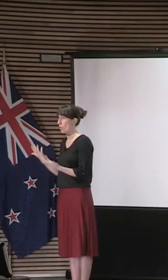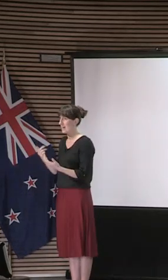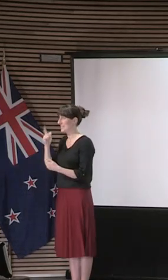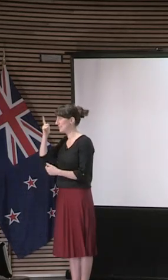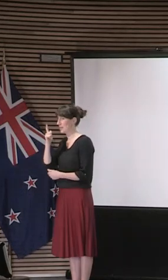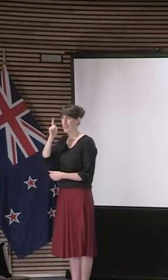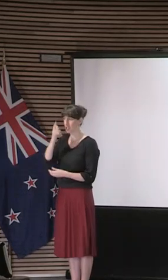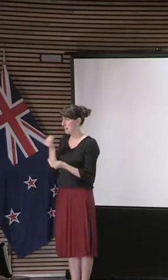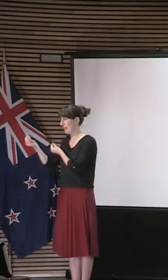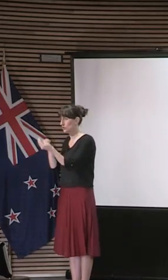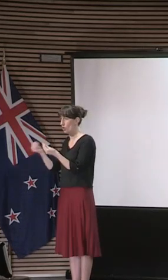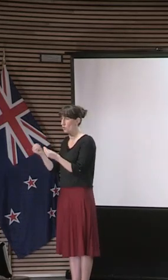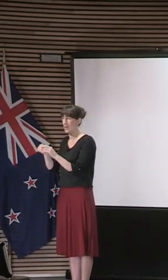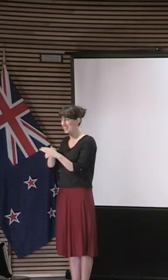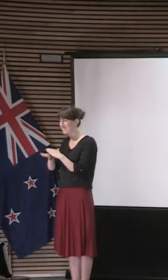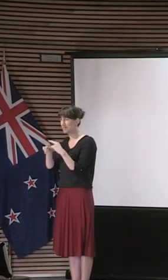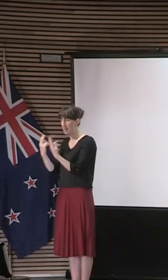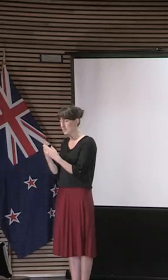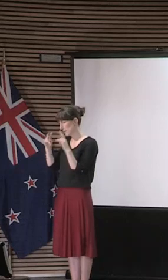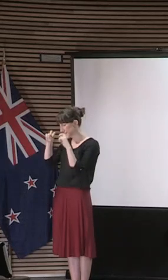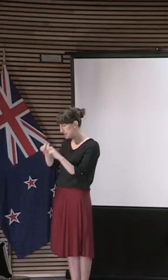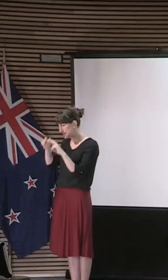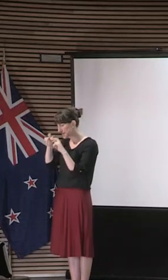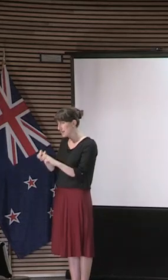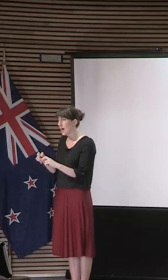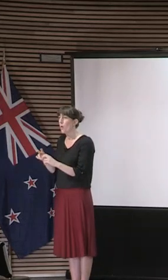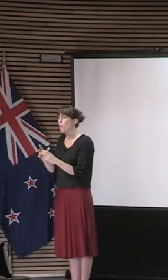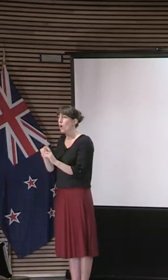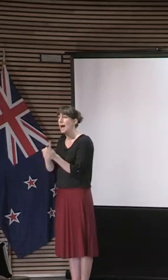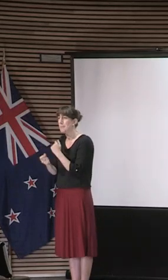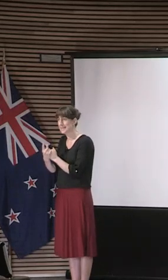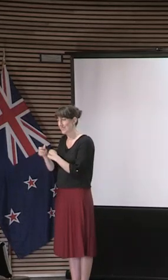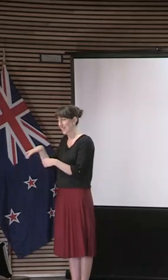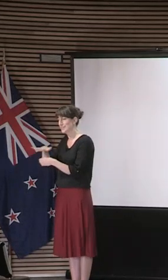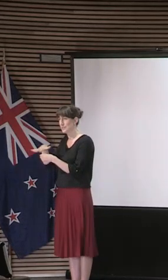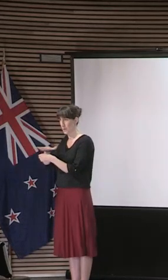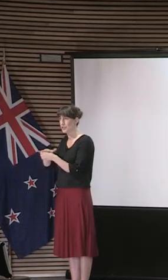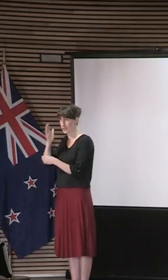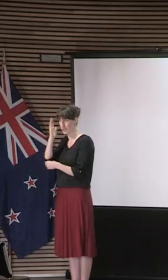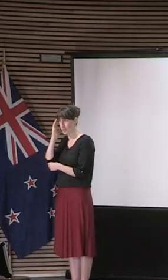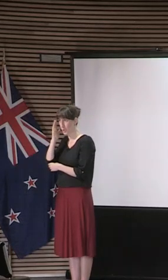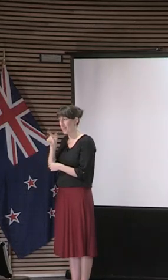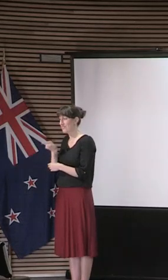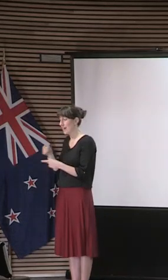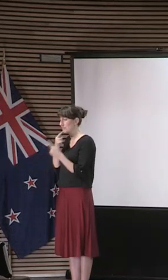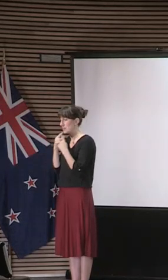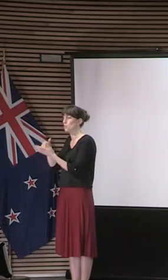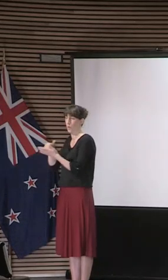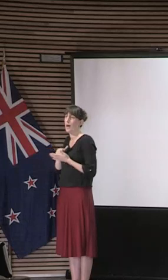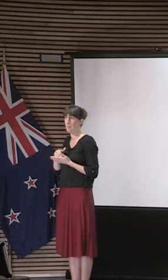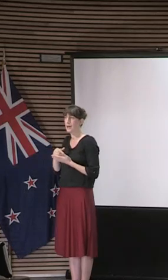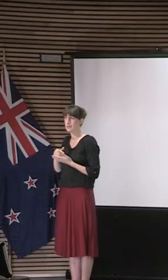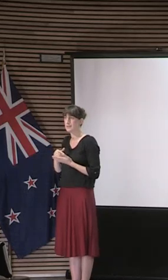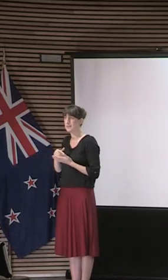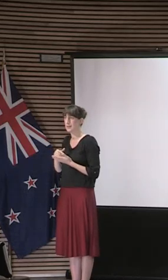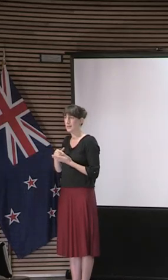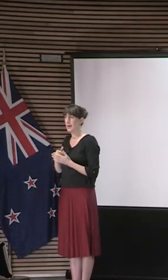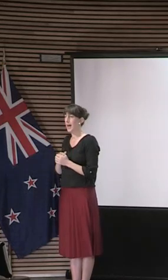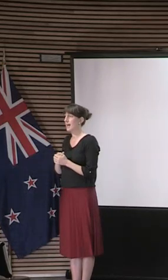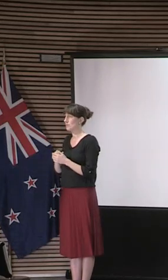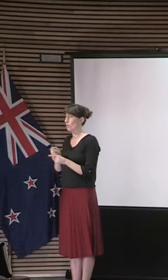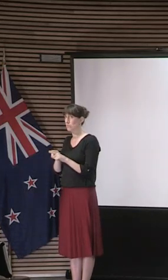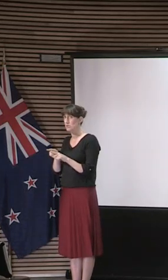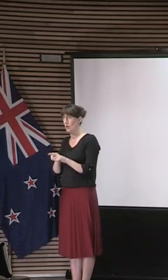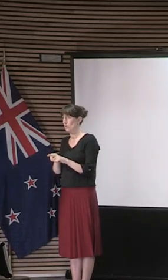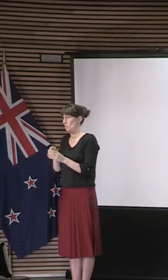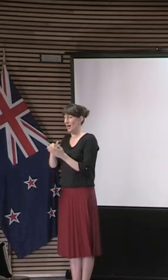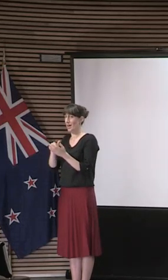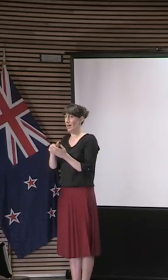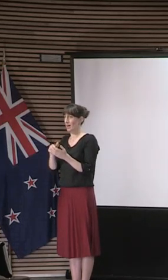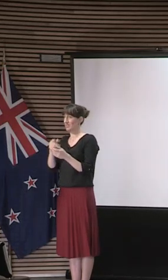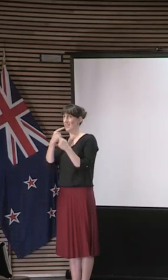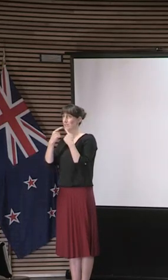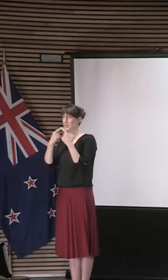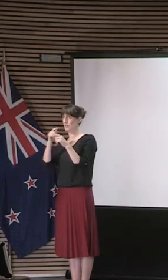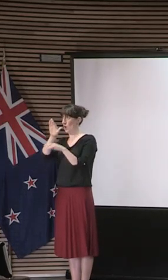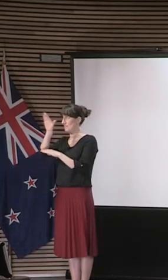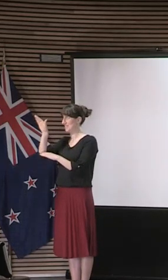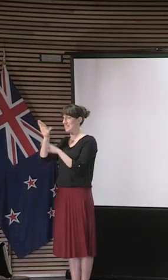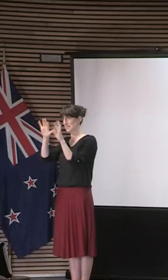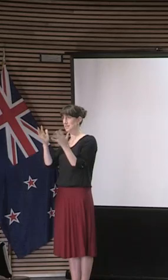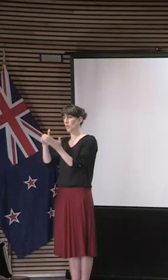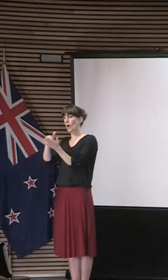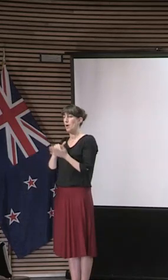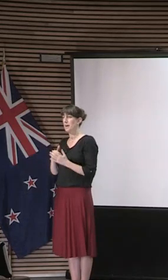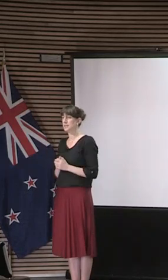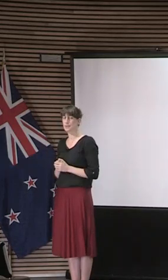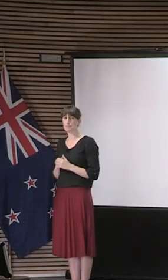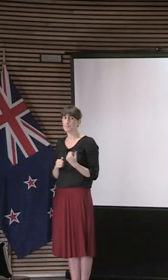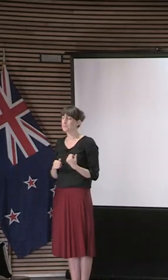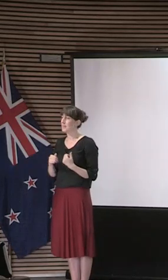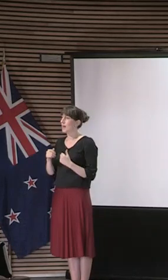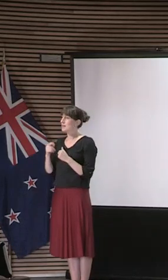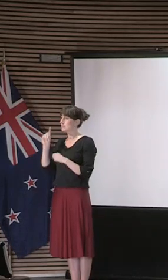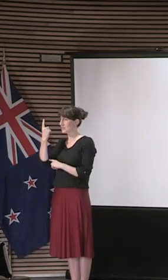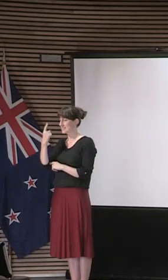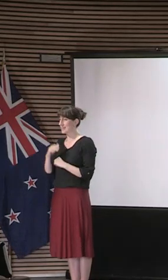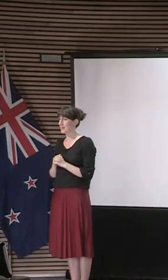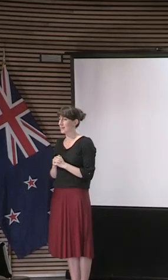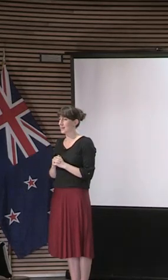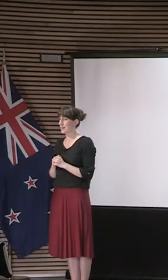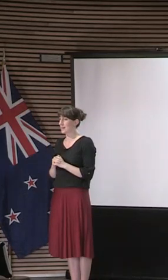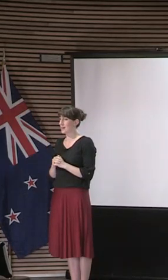nga akonga, i waenga ranei i nga